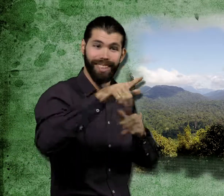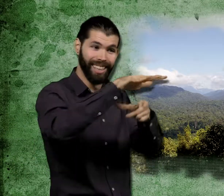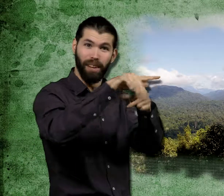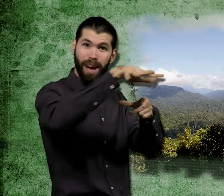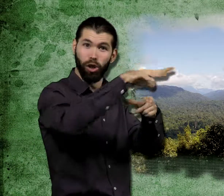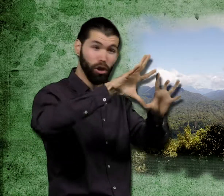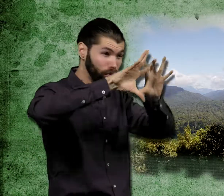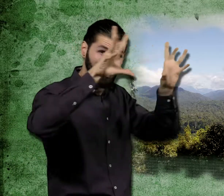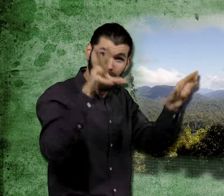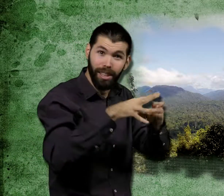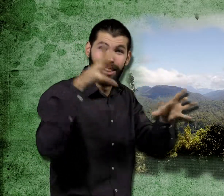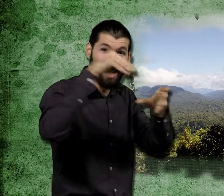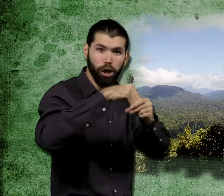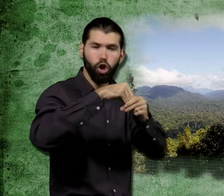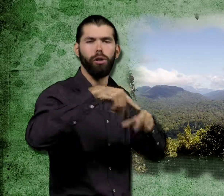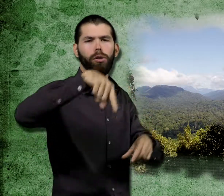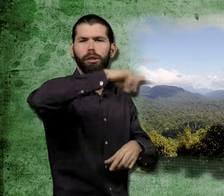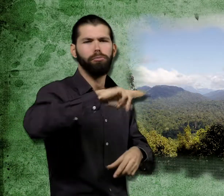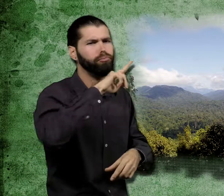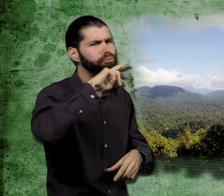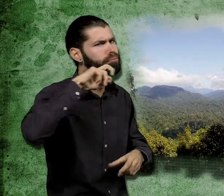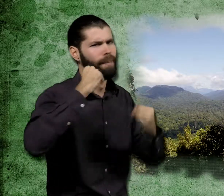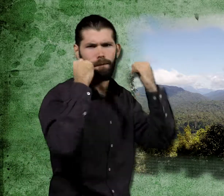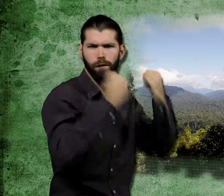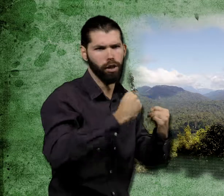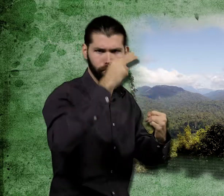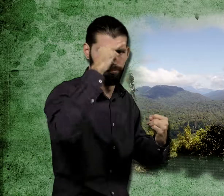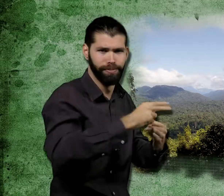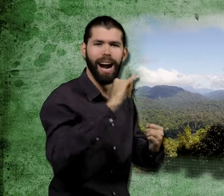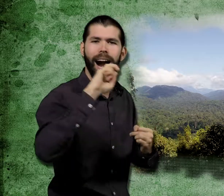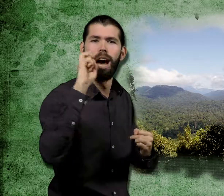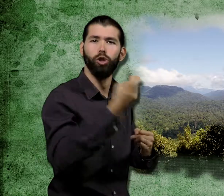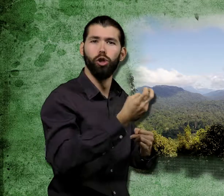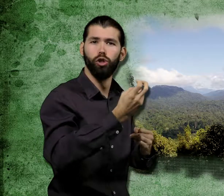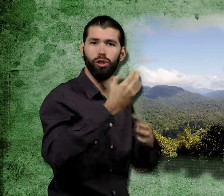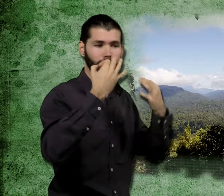Aquest conjunt d'espais representen els nostres valors i recursos naturals